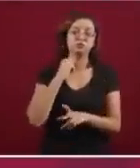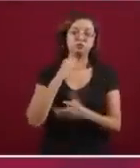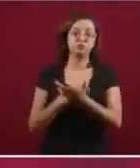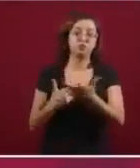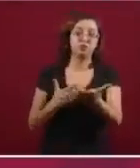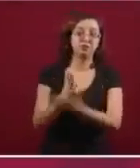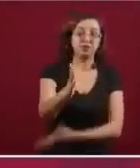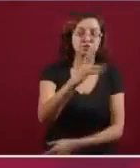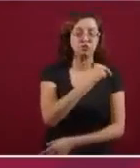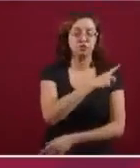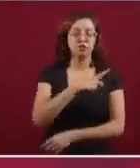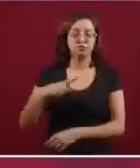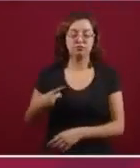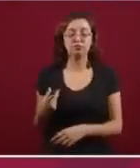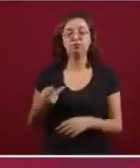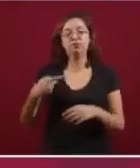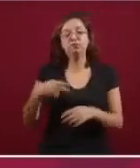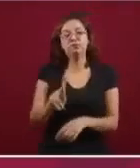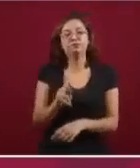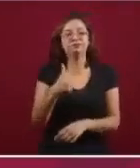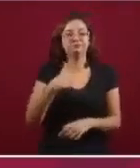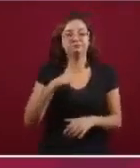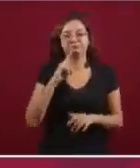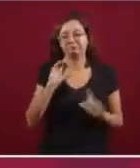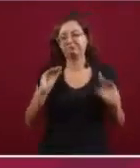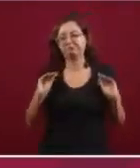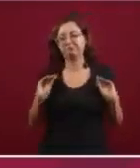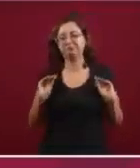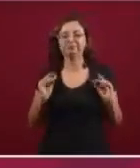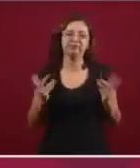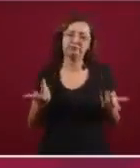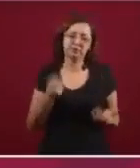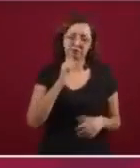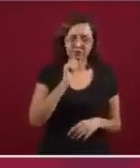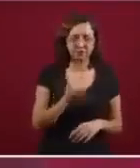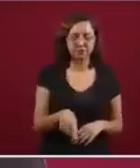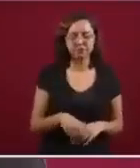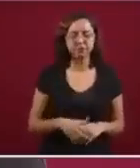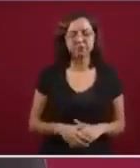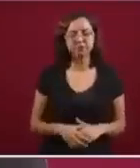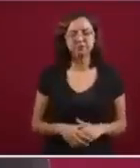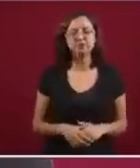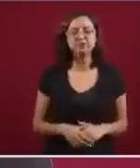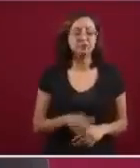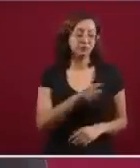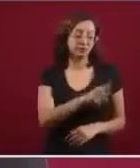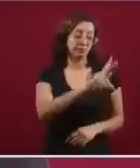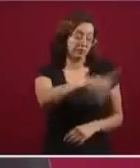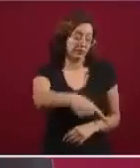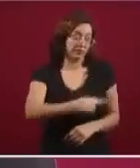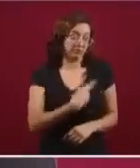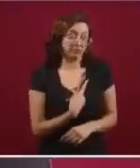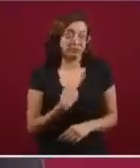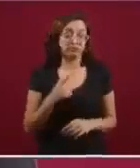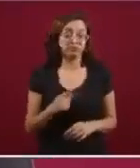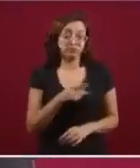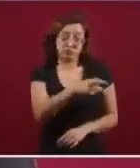pero tampoco me puedo quedar callado; o sea, me lo estás preguntando, tú eres el responsable.